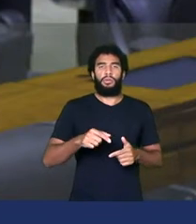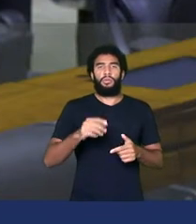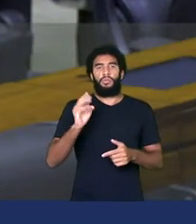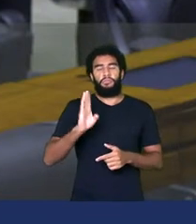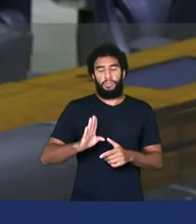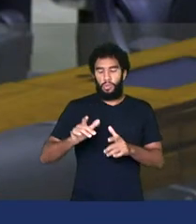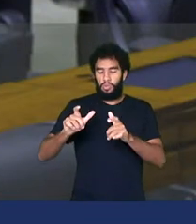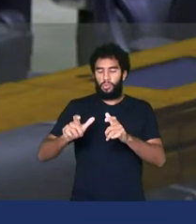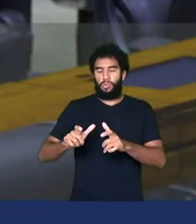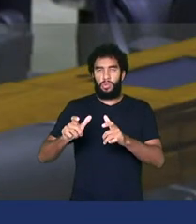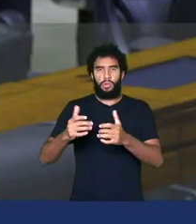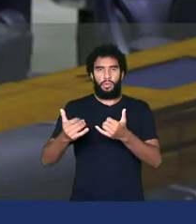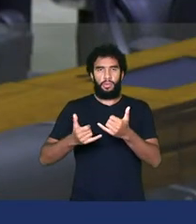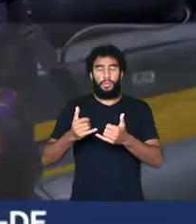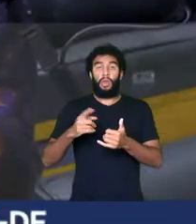A ATUAR EM NO BRASIL. E OBVIAMENTE QUE NÓS DEFENDEMOS